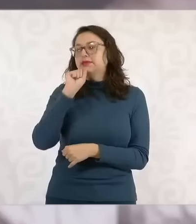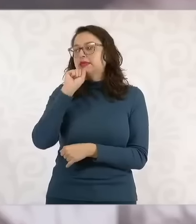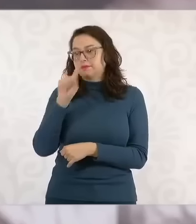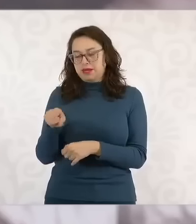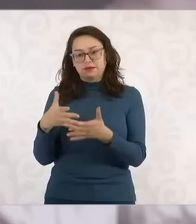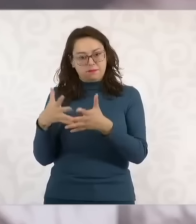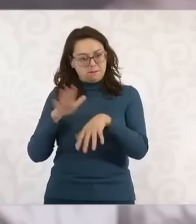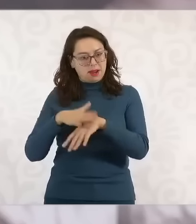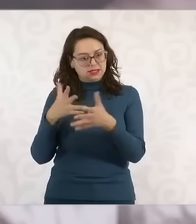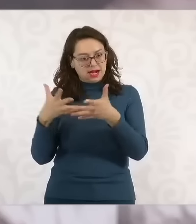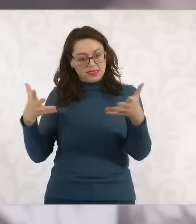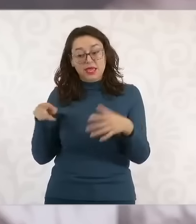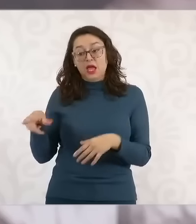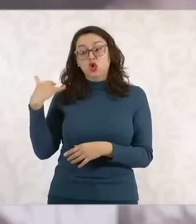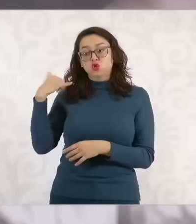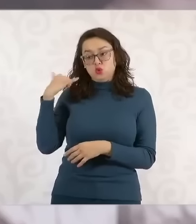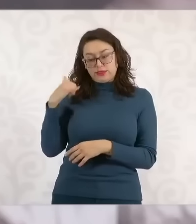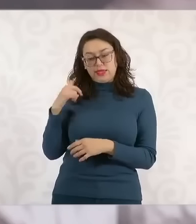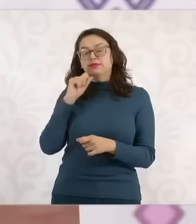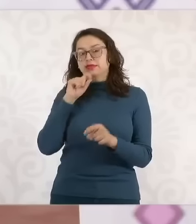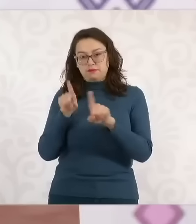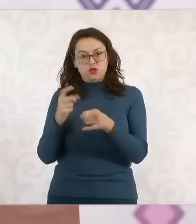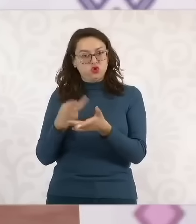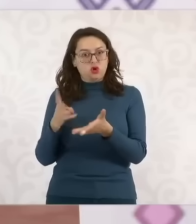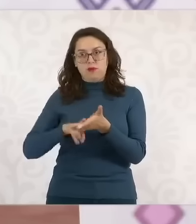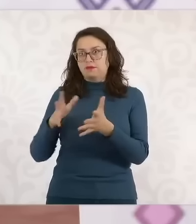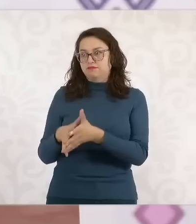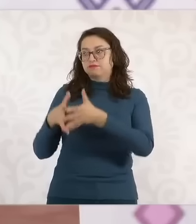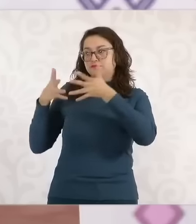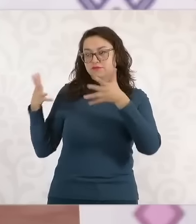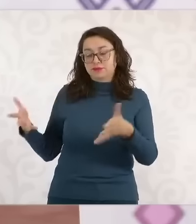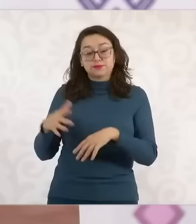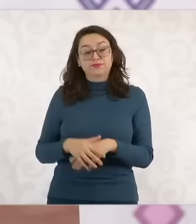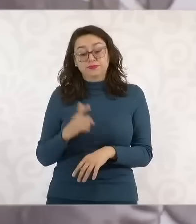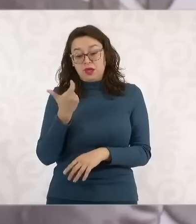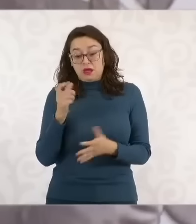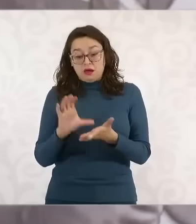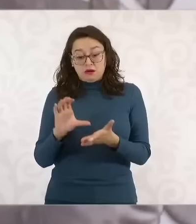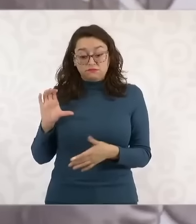de Yucatán duplicando nuestra capacidad actual. Con toda esta inversión estamos muy contentos de